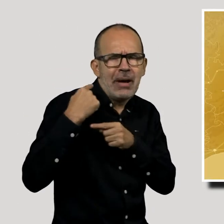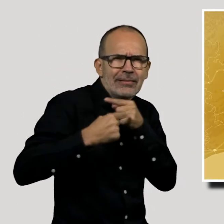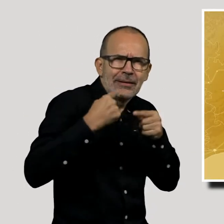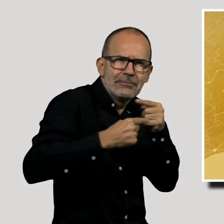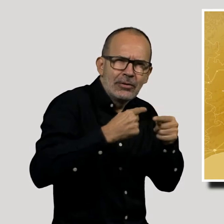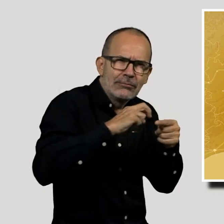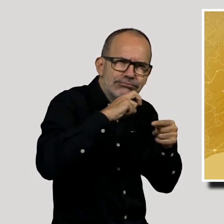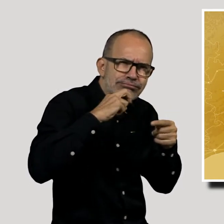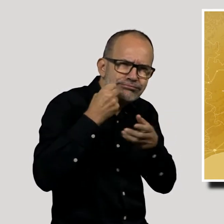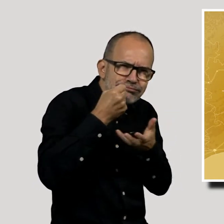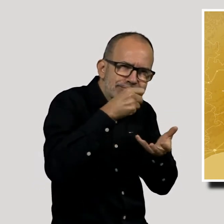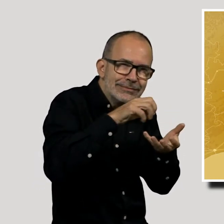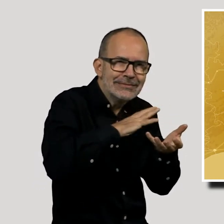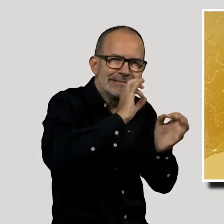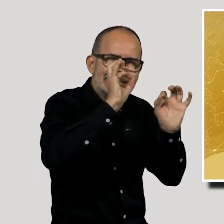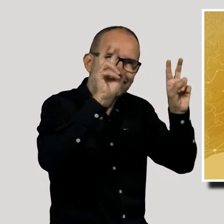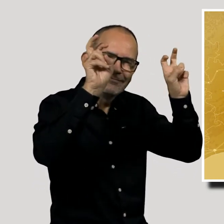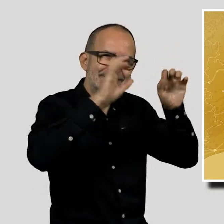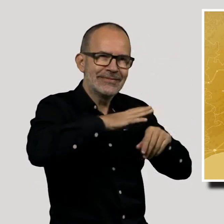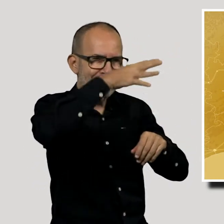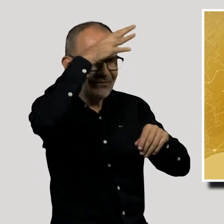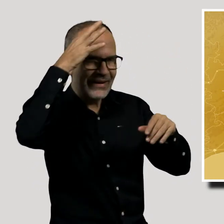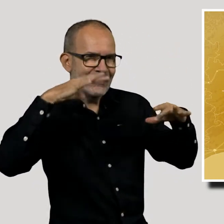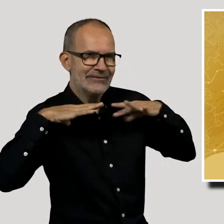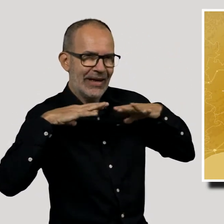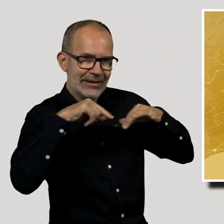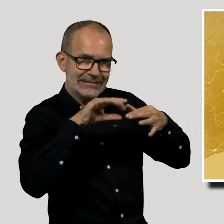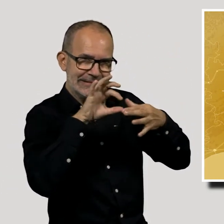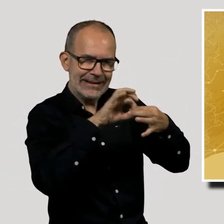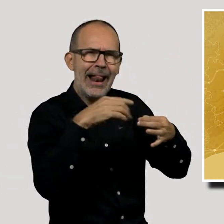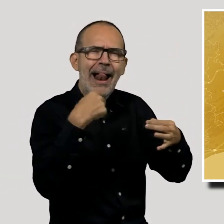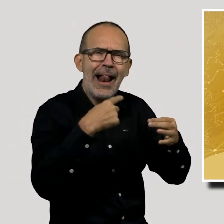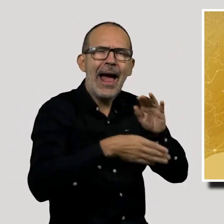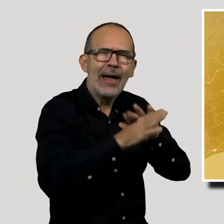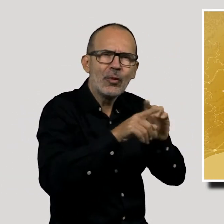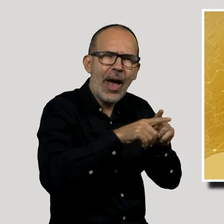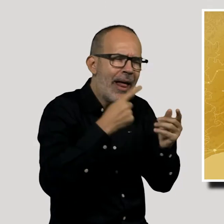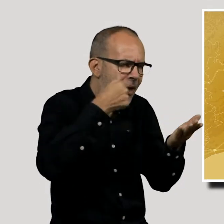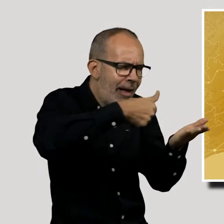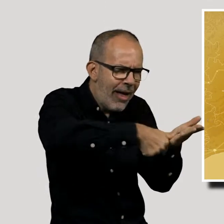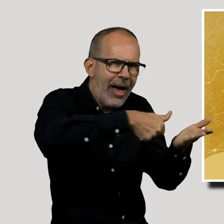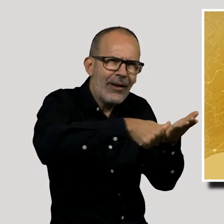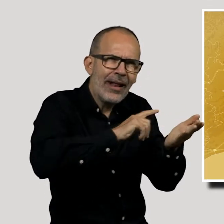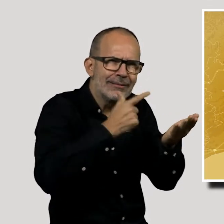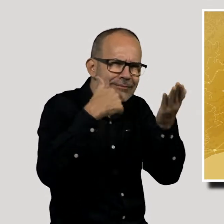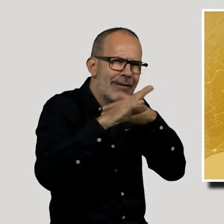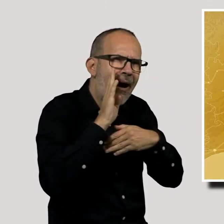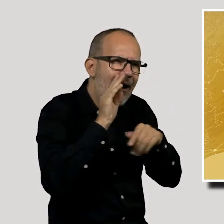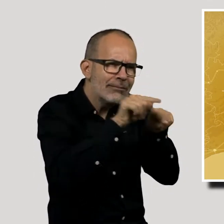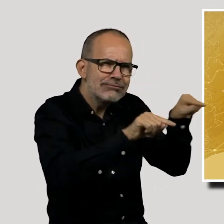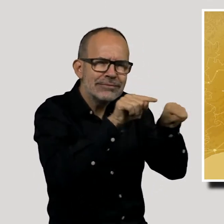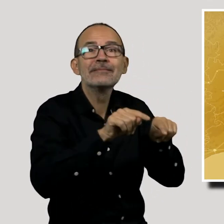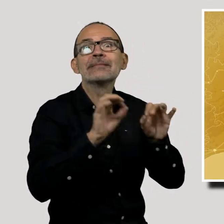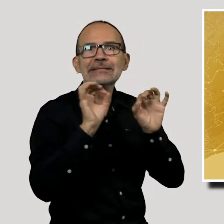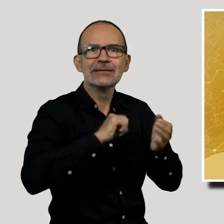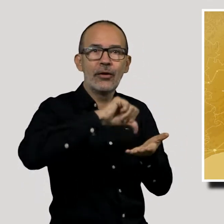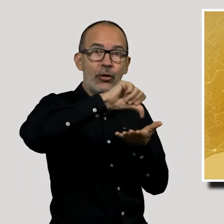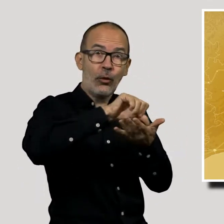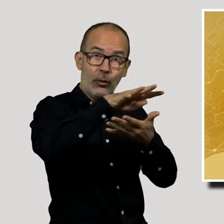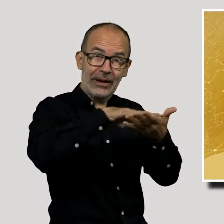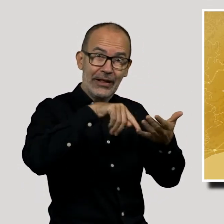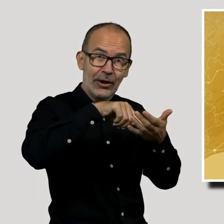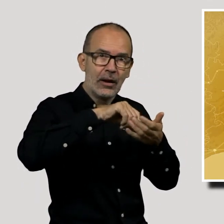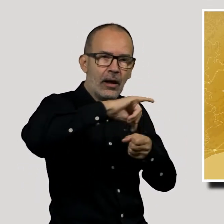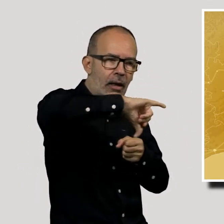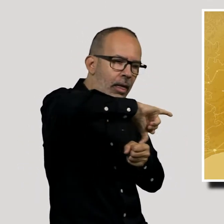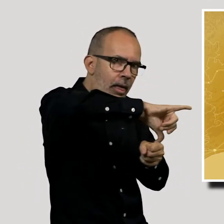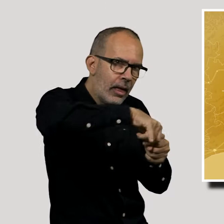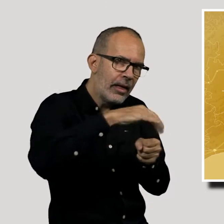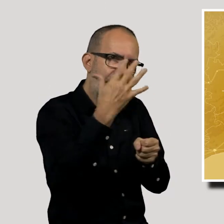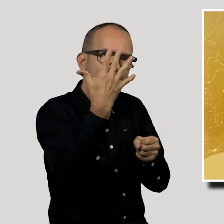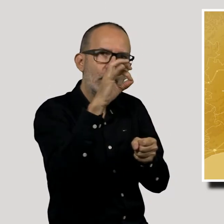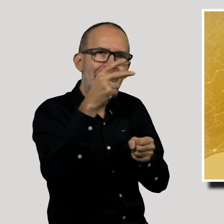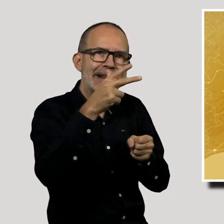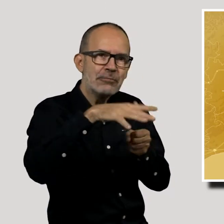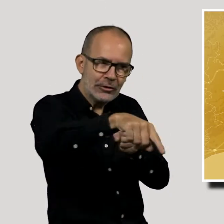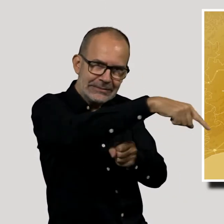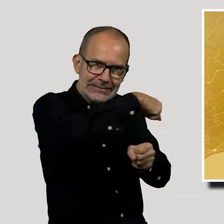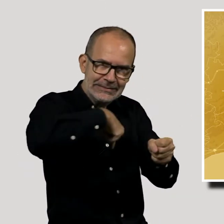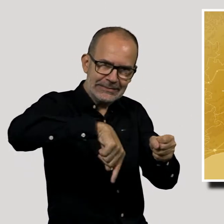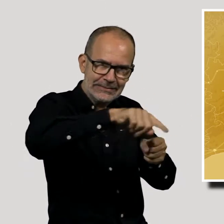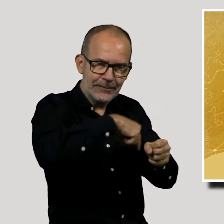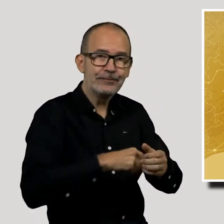L’empremta patrimonial de l’estiueig es pot rastrejar en un radi no superior a 50 Km de Barcelona.